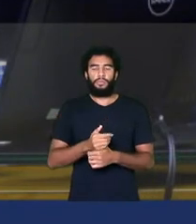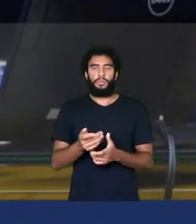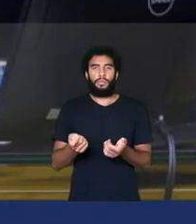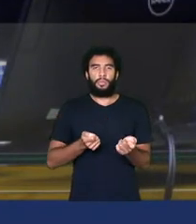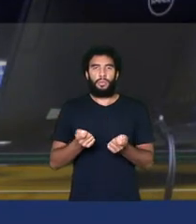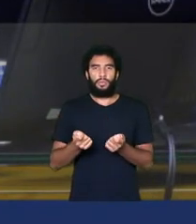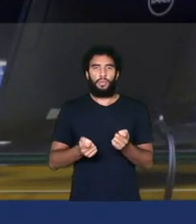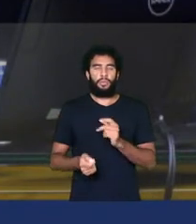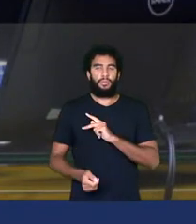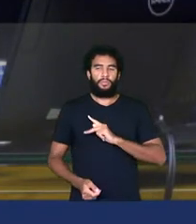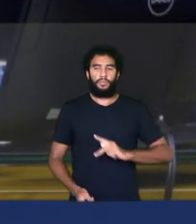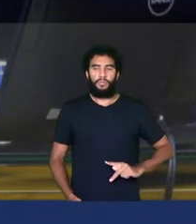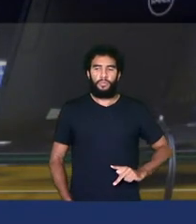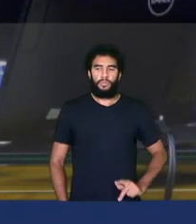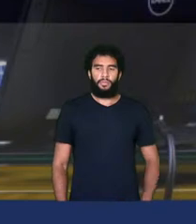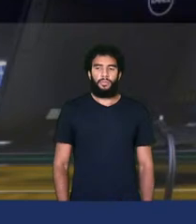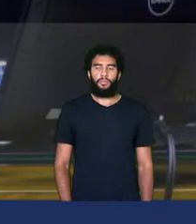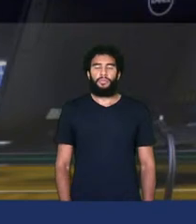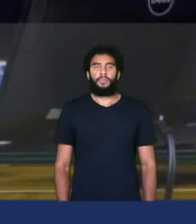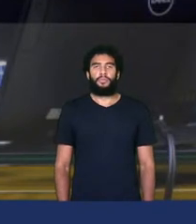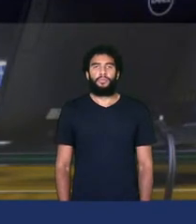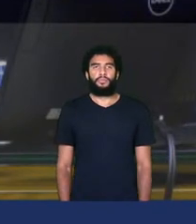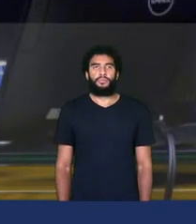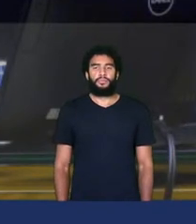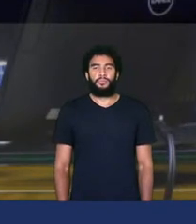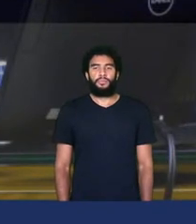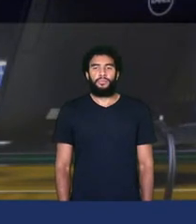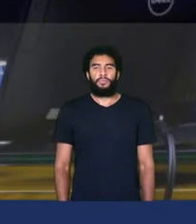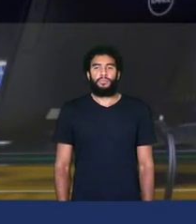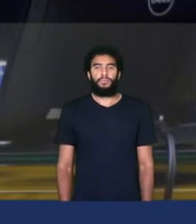DEPUTADO ARTHUR LIRA JÁ VAI ASSUMIR O COMANDO AQUI DA CASA, ESSE É O LUGAR DO NOSSO